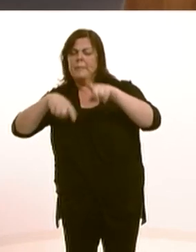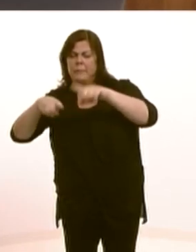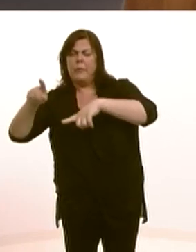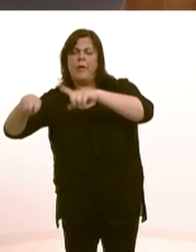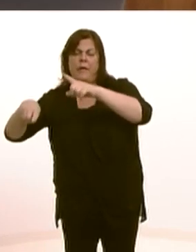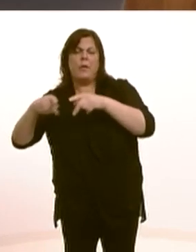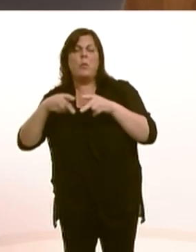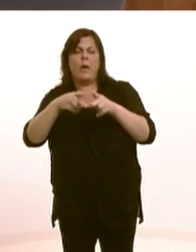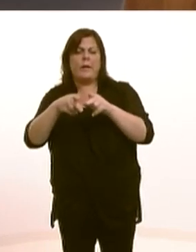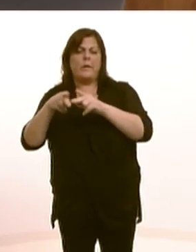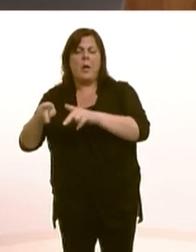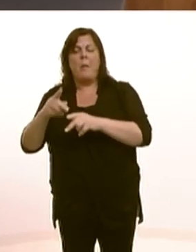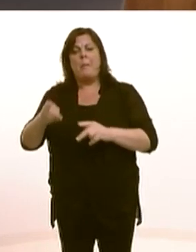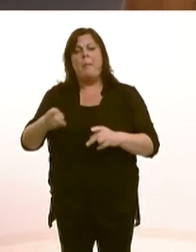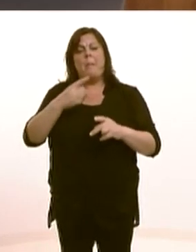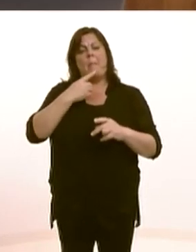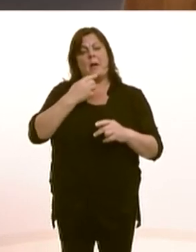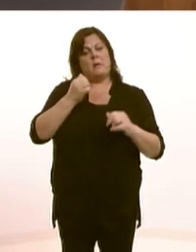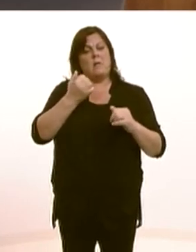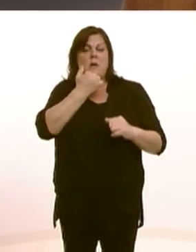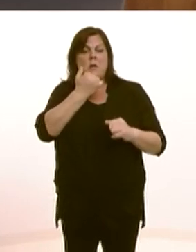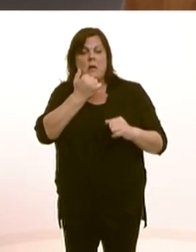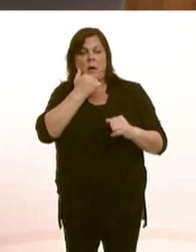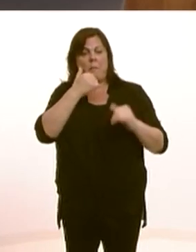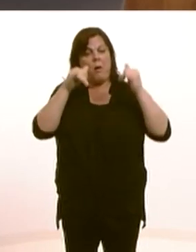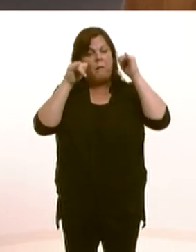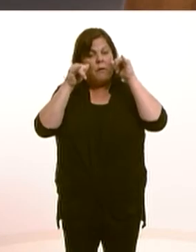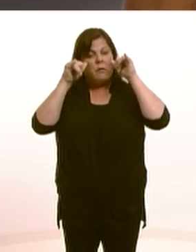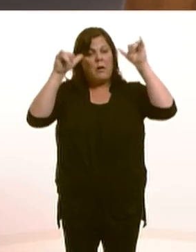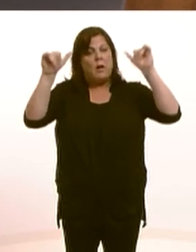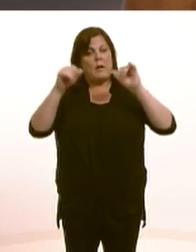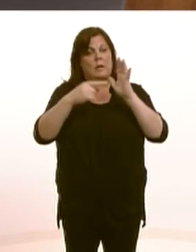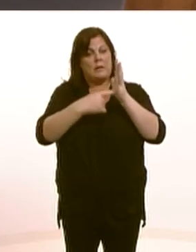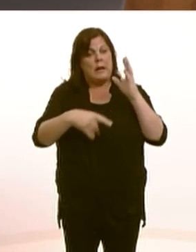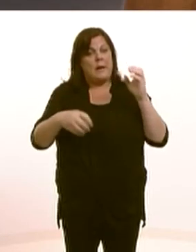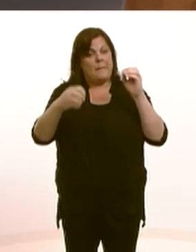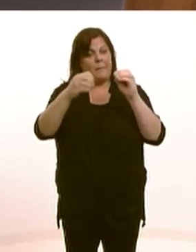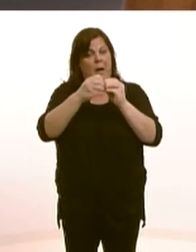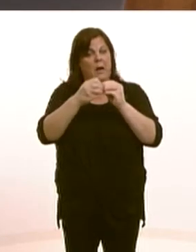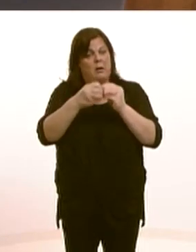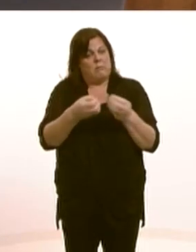anifeiliaid sydd wedi cael eu profi gyda TB, ac mae hynnyín rhywbeth rydym niín moyn